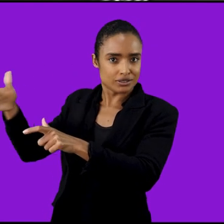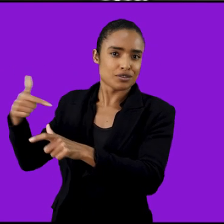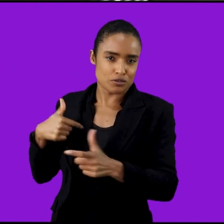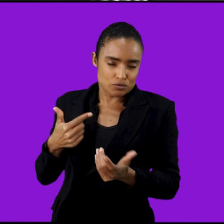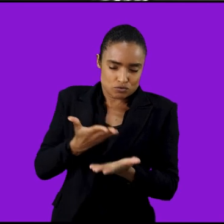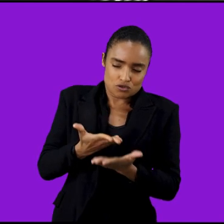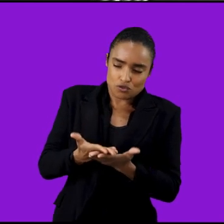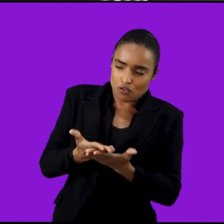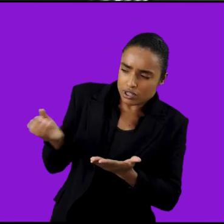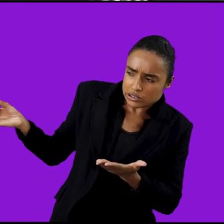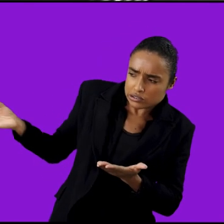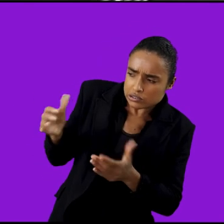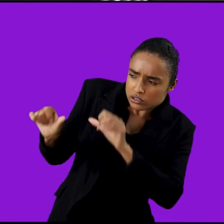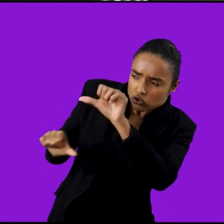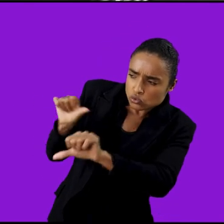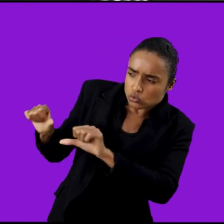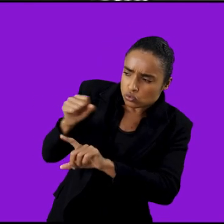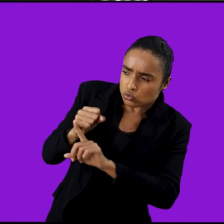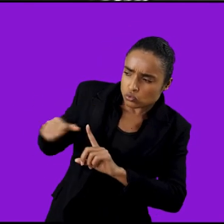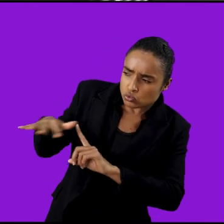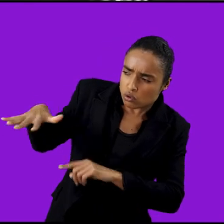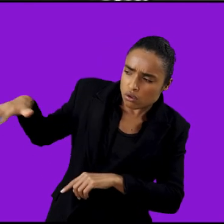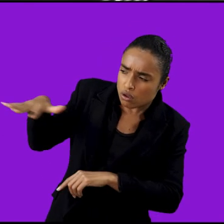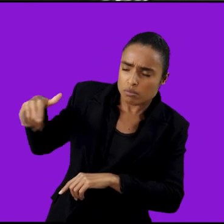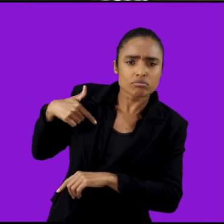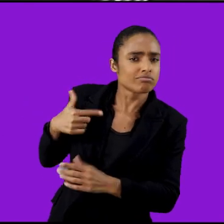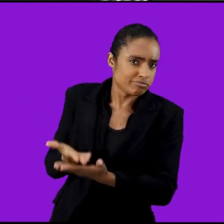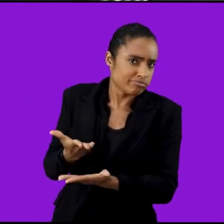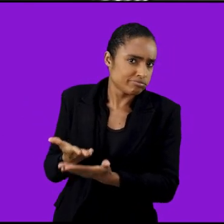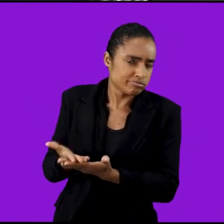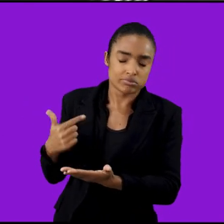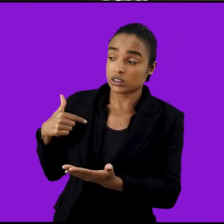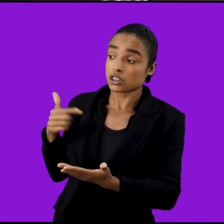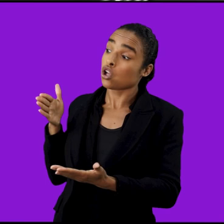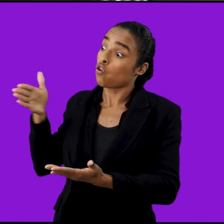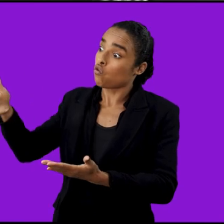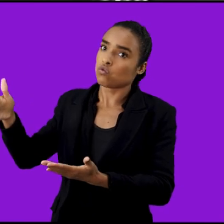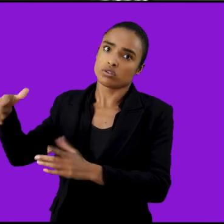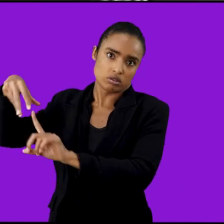tive uma aula. Eu gosto muito de estudar inovação social, Impacto social. E aí eu fui lá pra